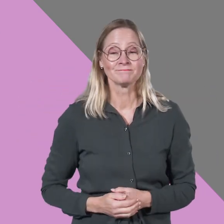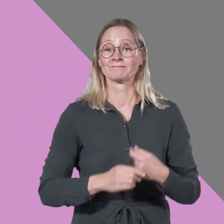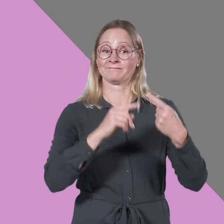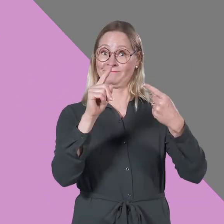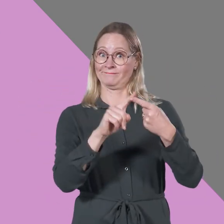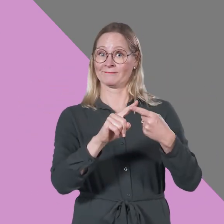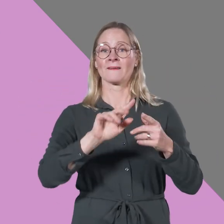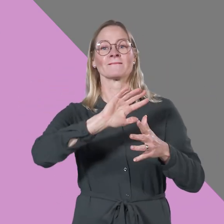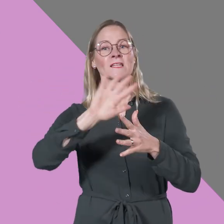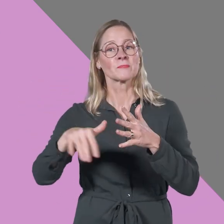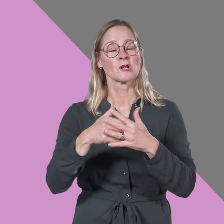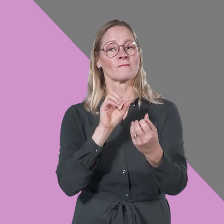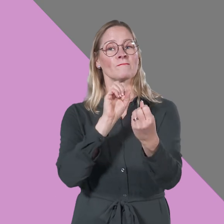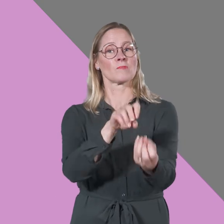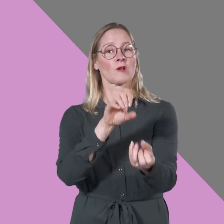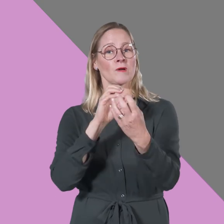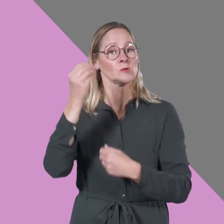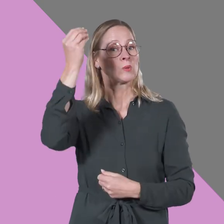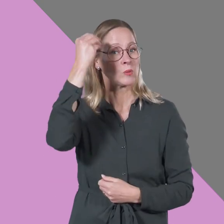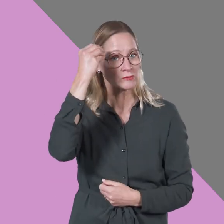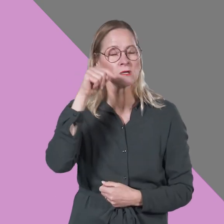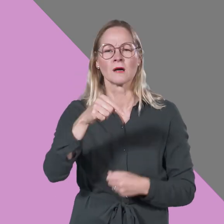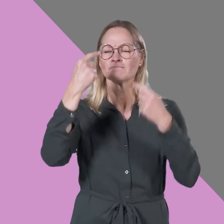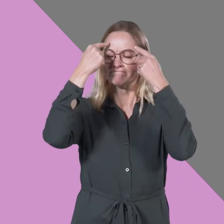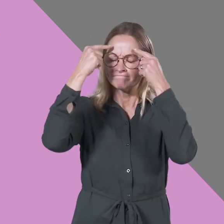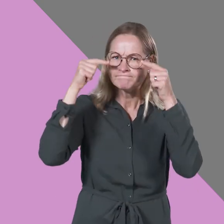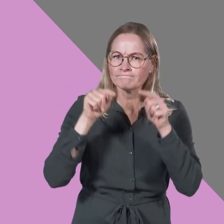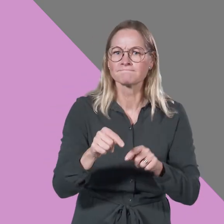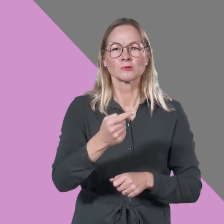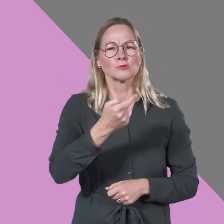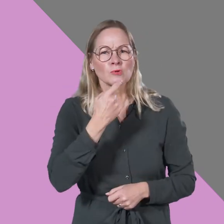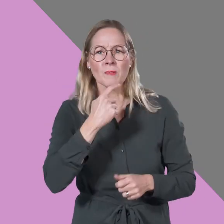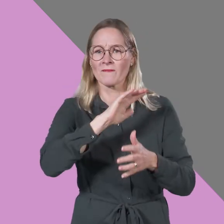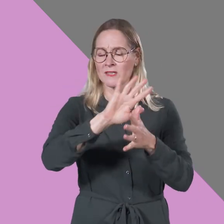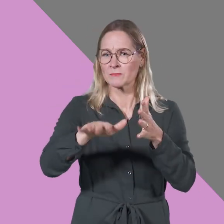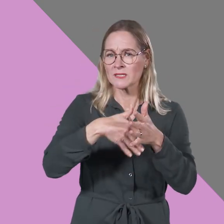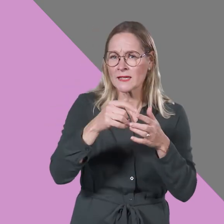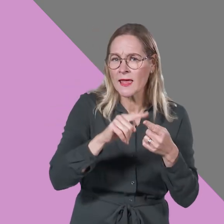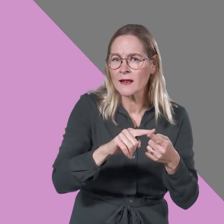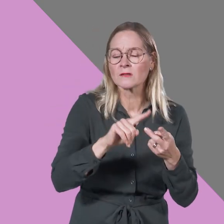Viittomakielinen vuorovaikutus -kurssilla perehdytään suomalaiseen viittomakieleen, -